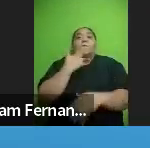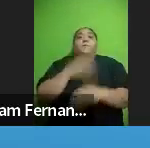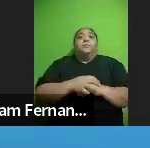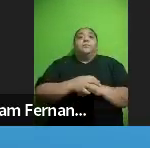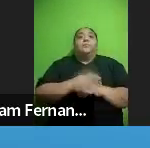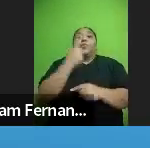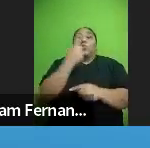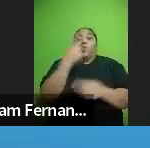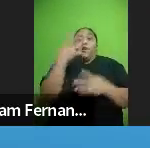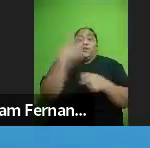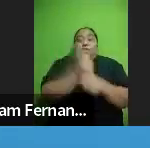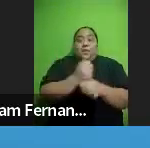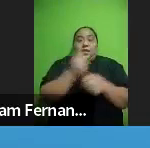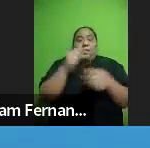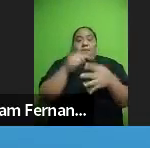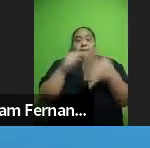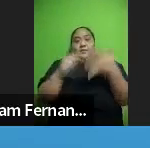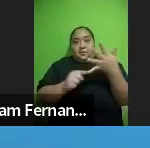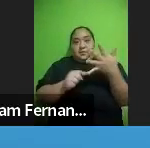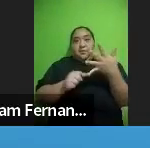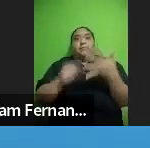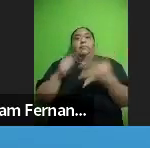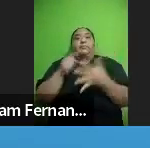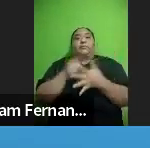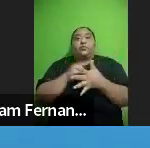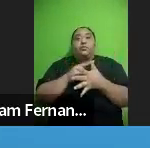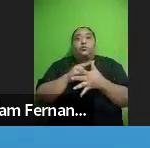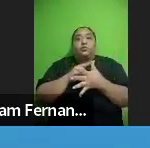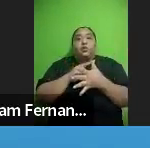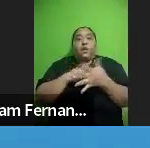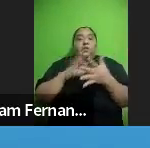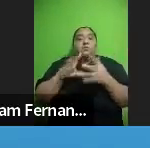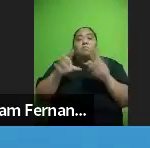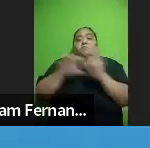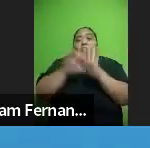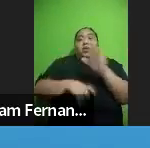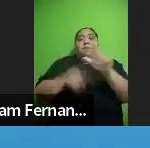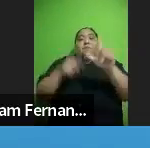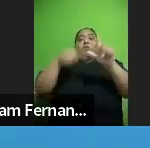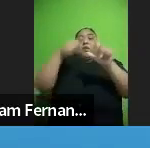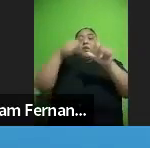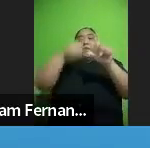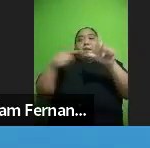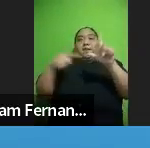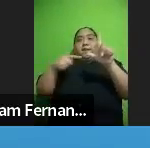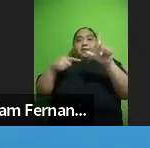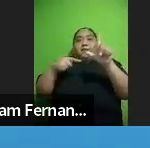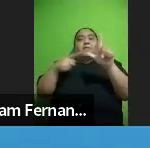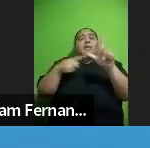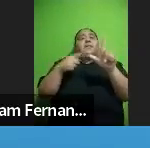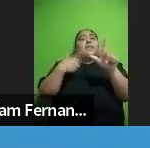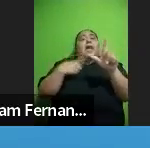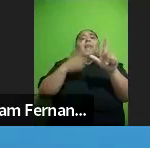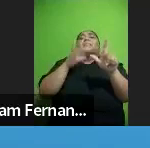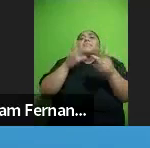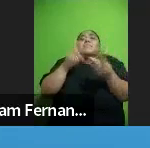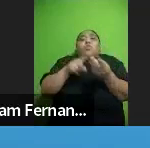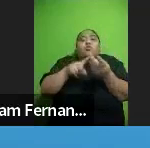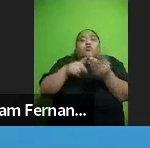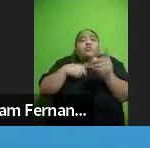principalmente 5 elementos, una configuración configuración, por ejemplo. , esta esta seña, que es una L con la s una l una orientación que